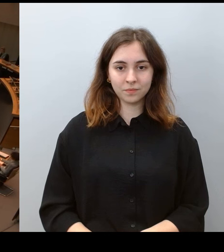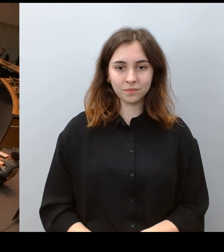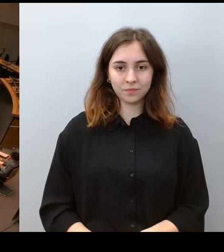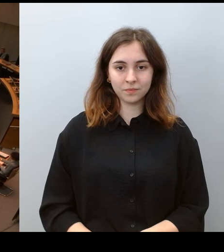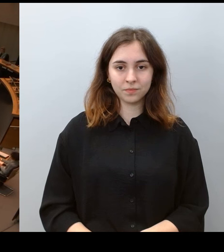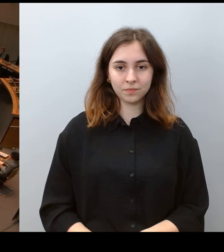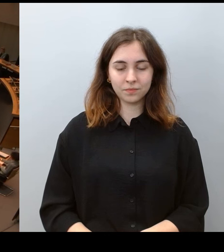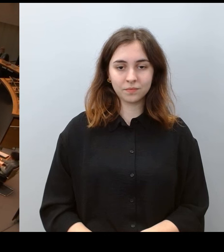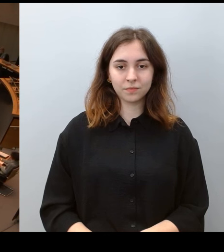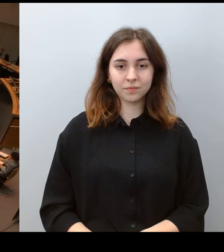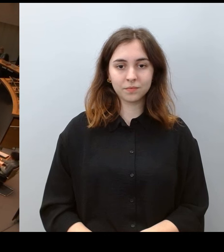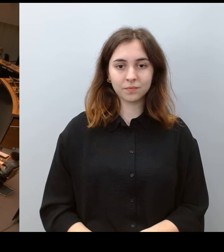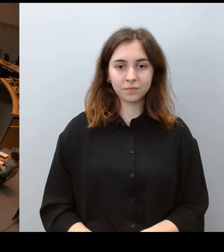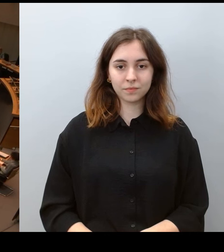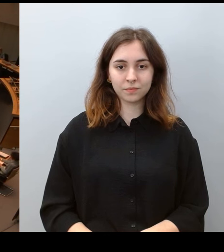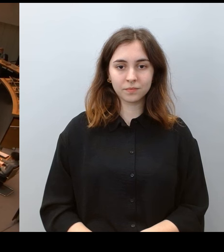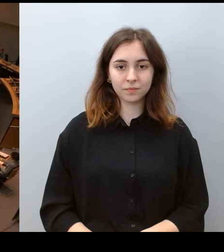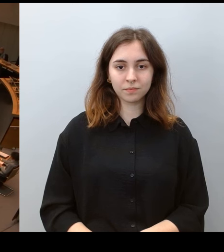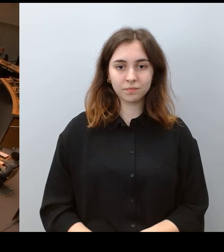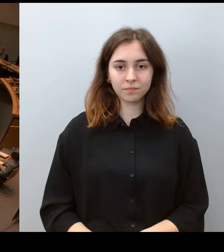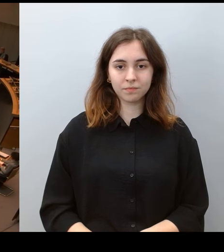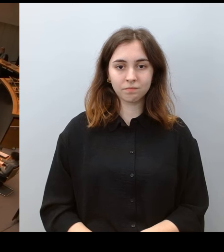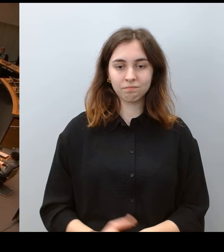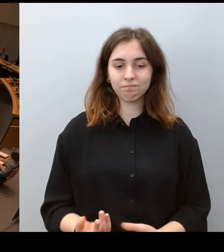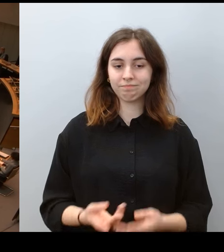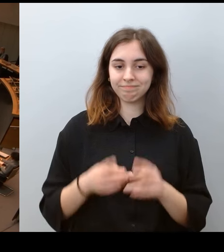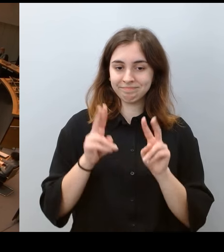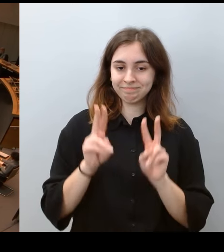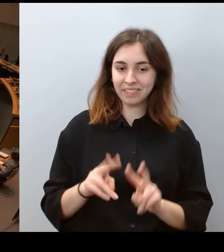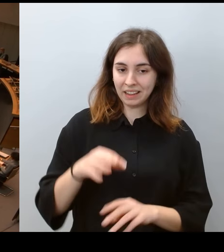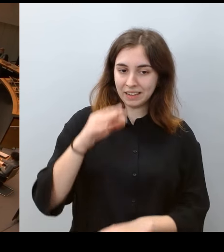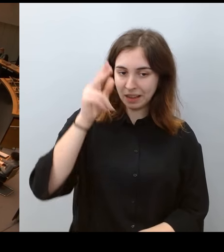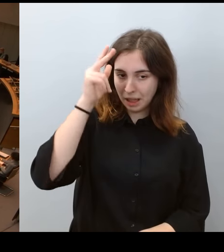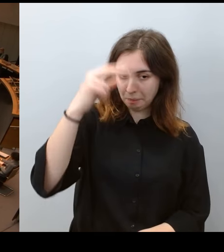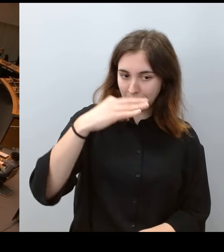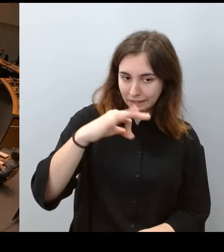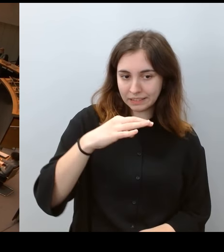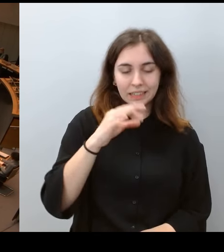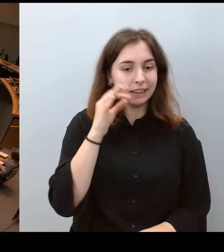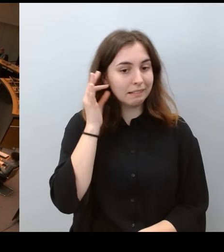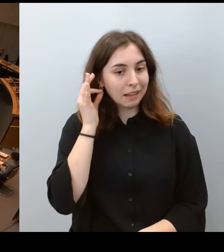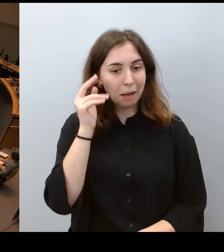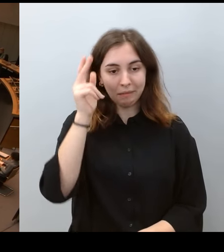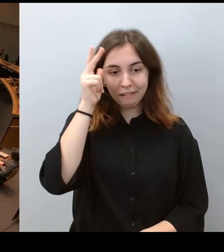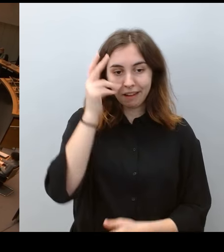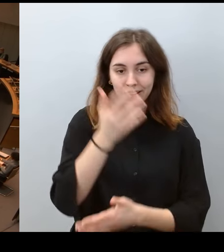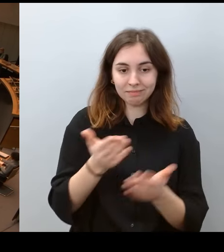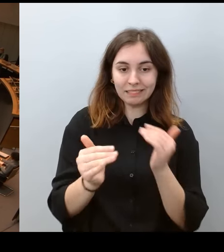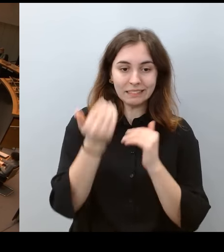(Rednerwechsel) Sehr geehrter Herr Präsident! Sehr geehrte Damen und Herren! Liebe Kolleginnen und Kollegen von den Grünen, Ich muss sagen,